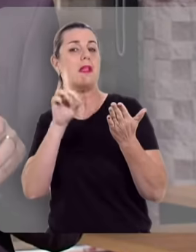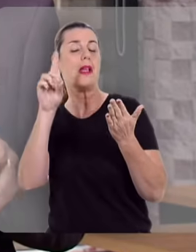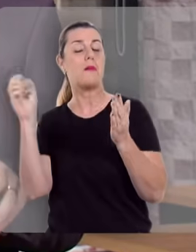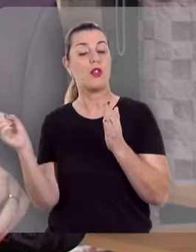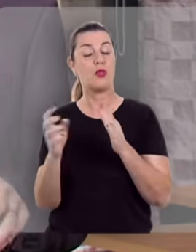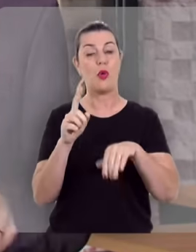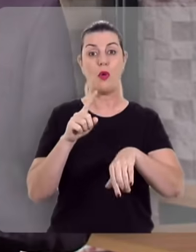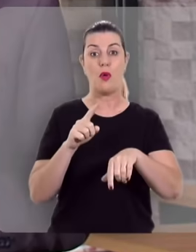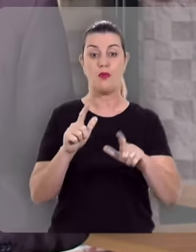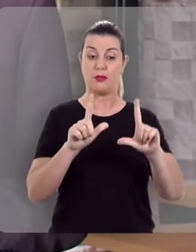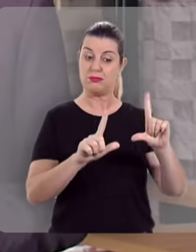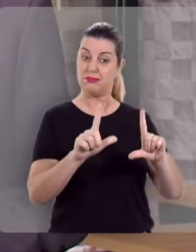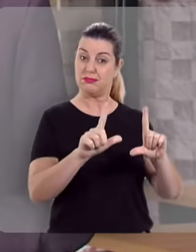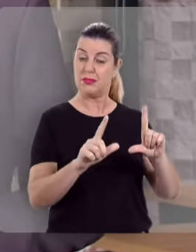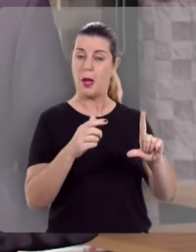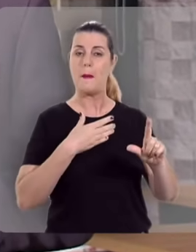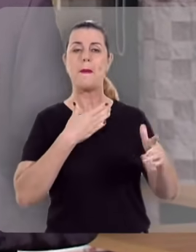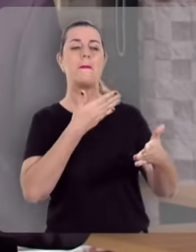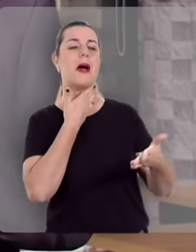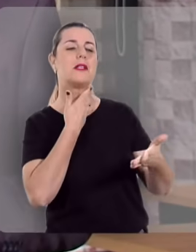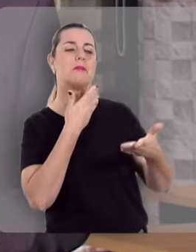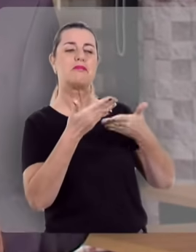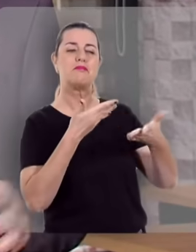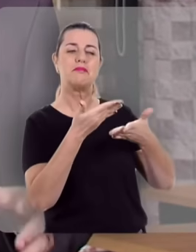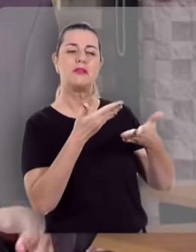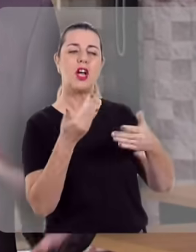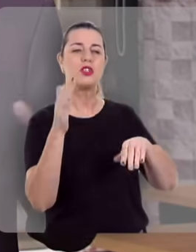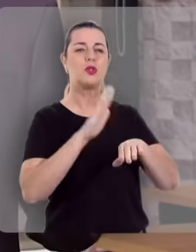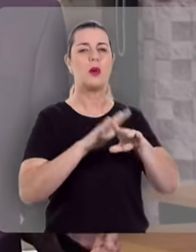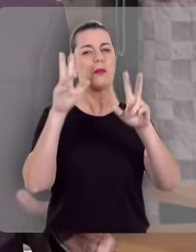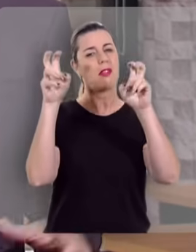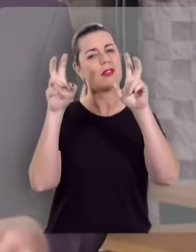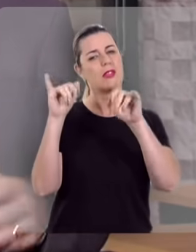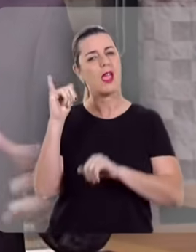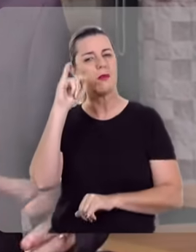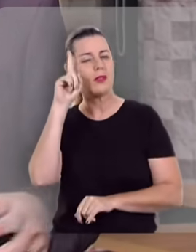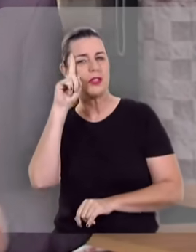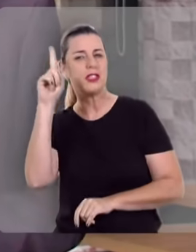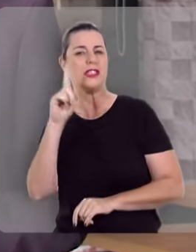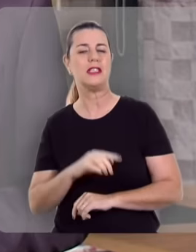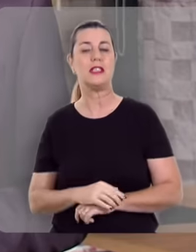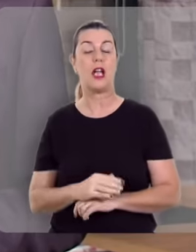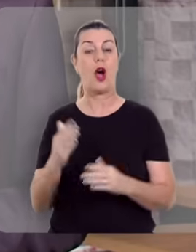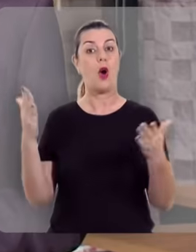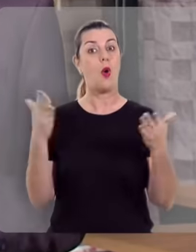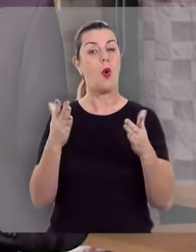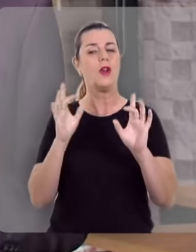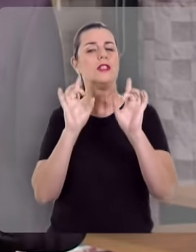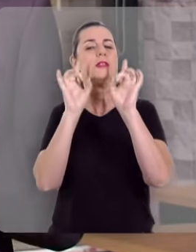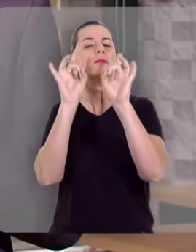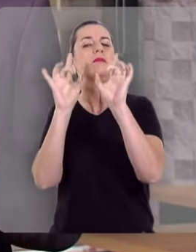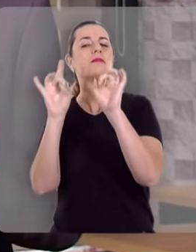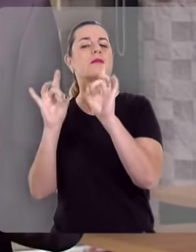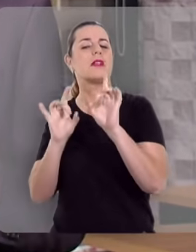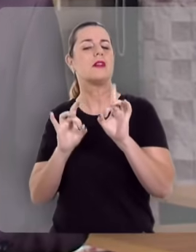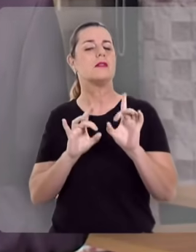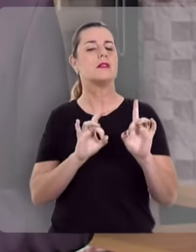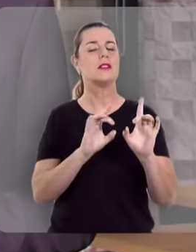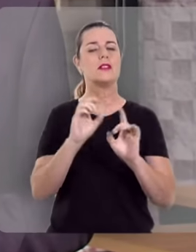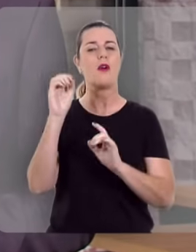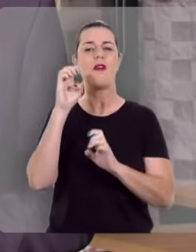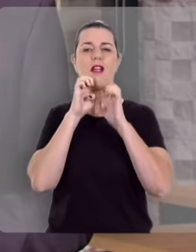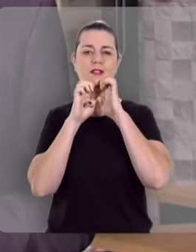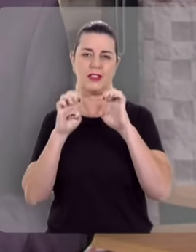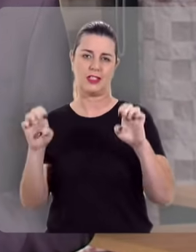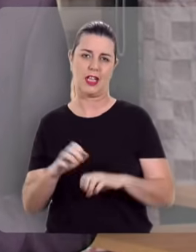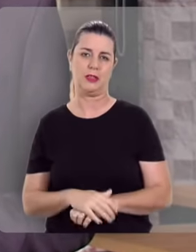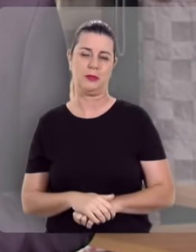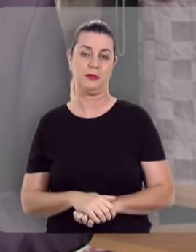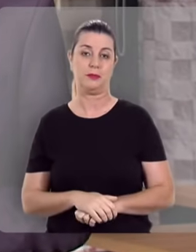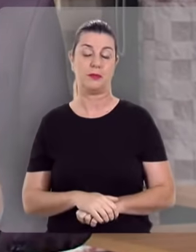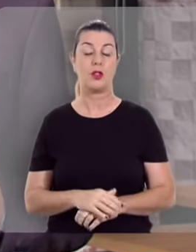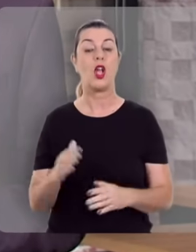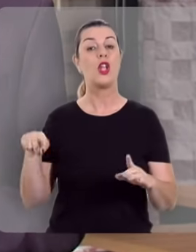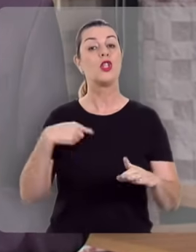novo quadro agora um bate-papo sobre a temática do dia que hoje é a singularidade do evangélico nós